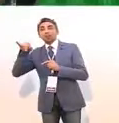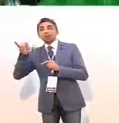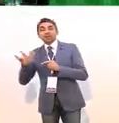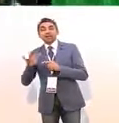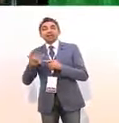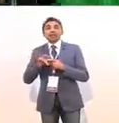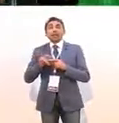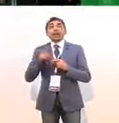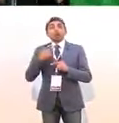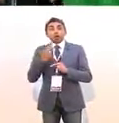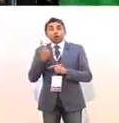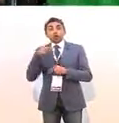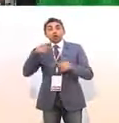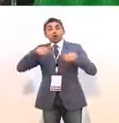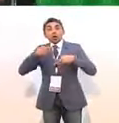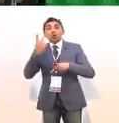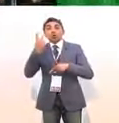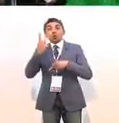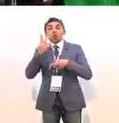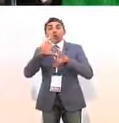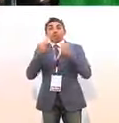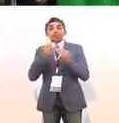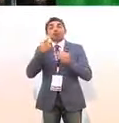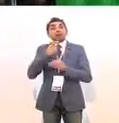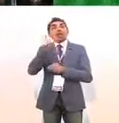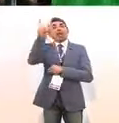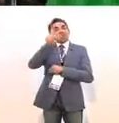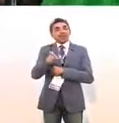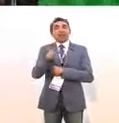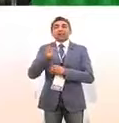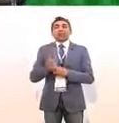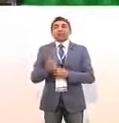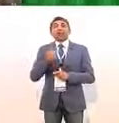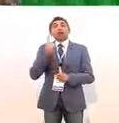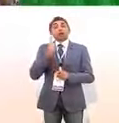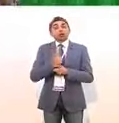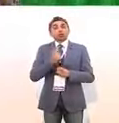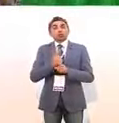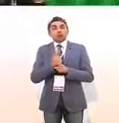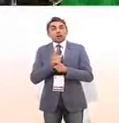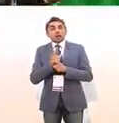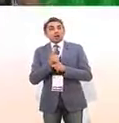ne abbiamo due insieme perché noi siamo l’Italia e quindi dovendo giocare la carta dell’Italia